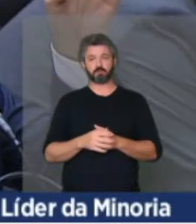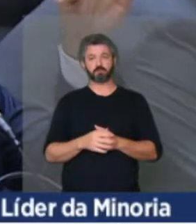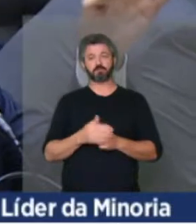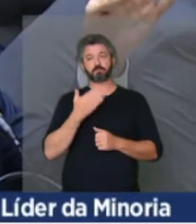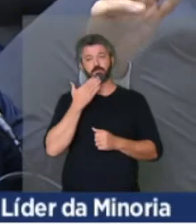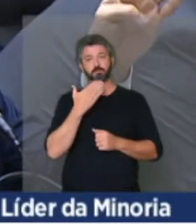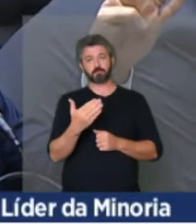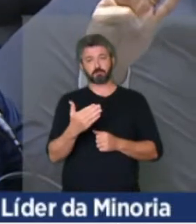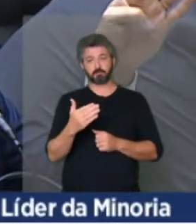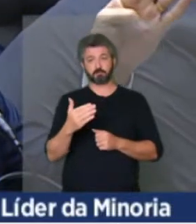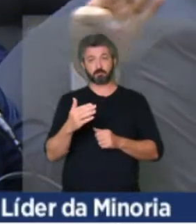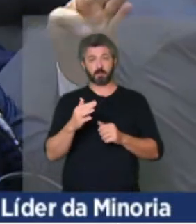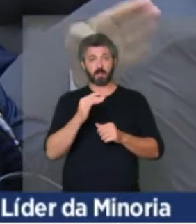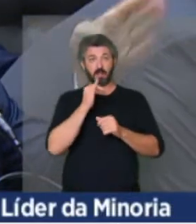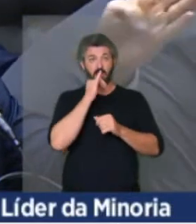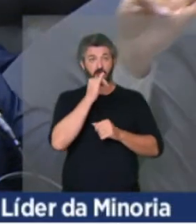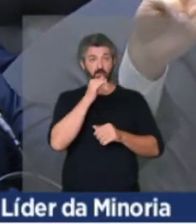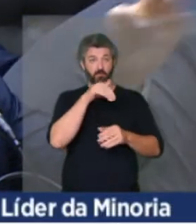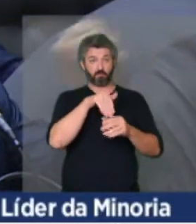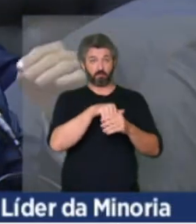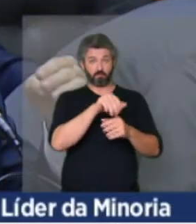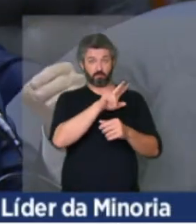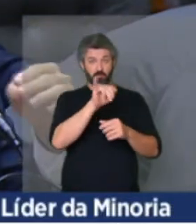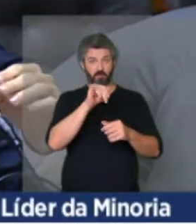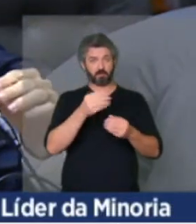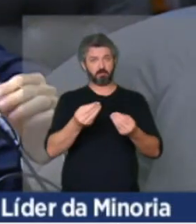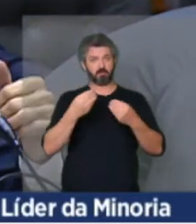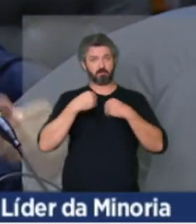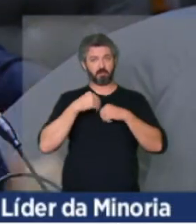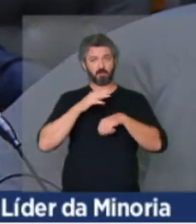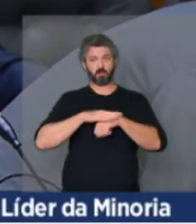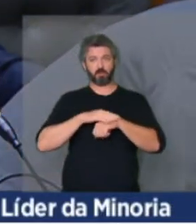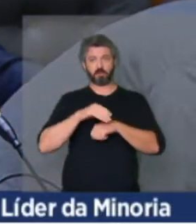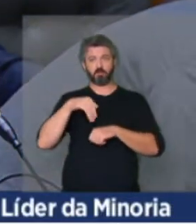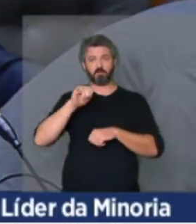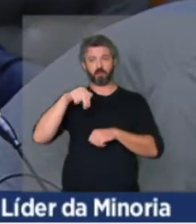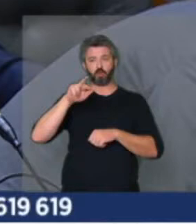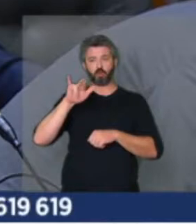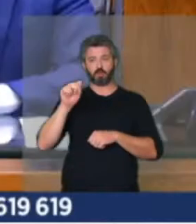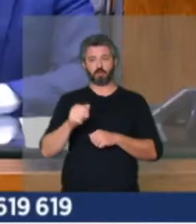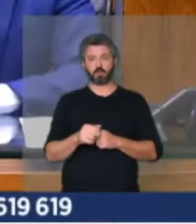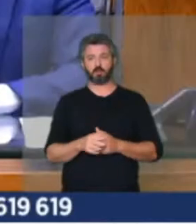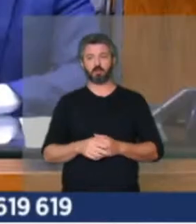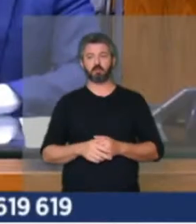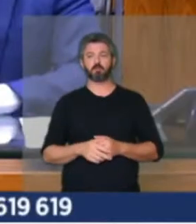POSSA USAR O TEMPO DA MINORIA. -- [PRESIDENTE]: OPOSIÇÃO. -- [DEPUTADO]: PRESIDENTE... -- [PRESIDENTE]: VOU